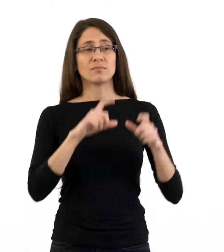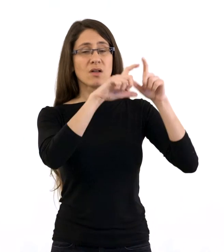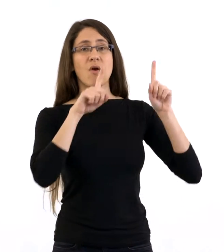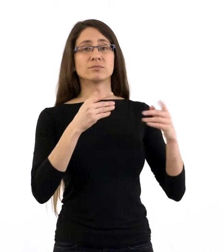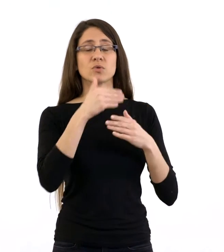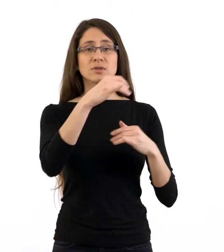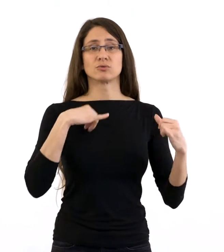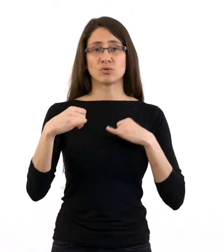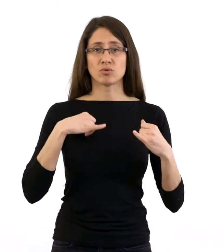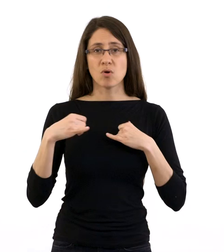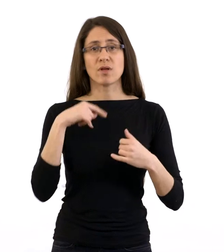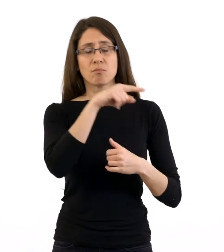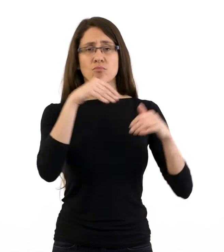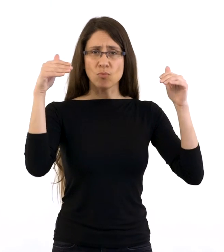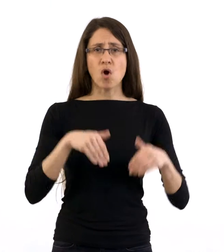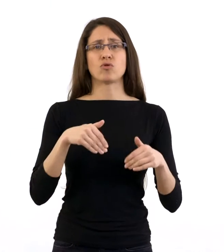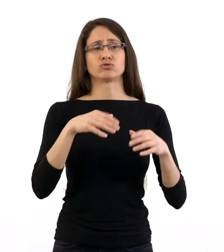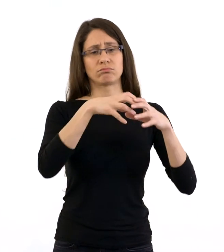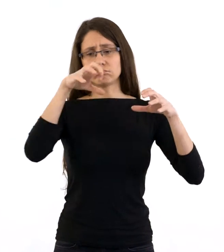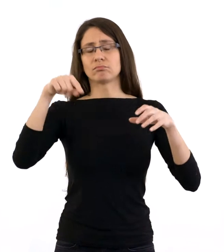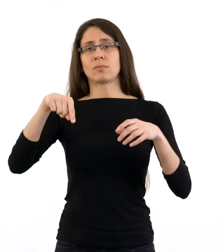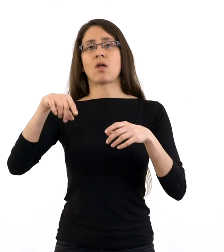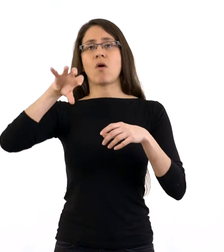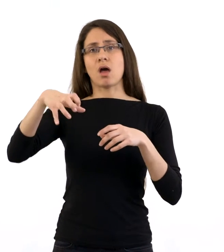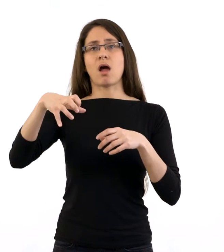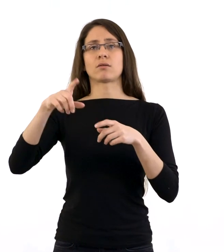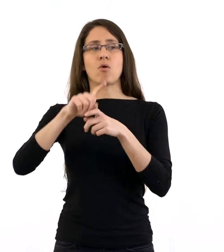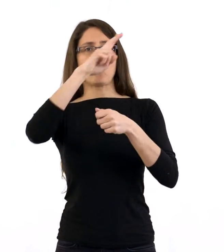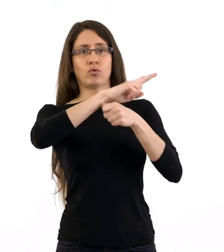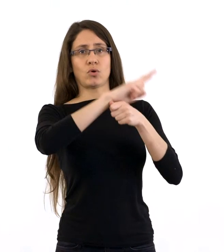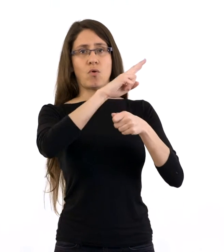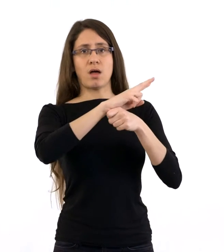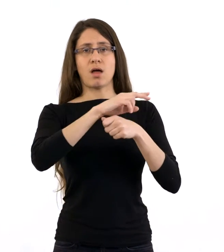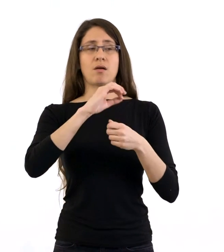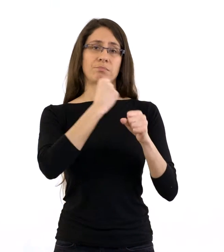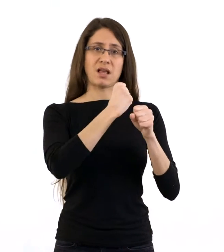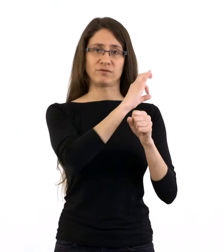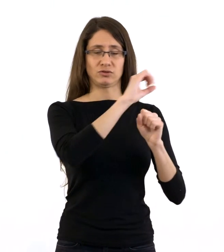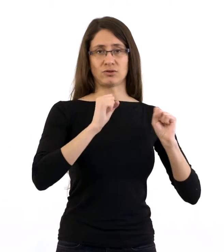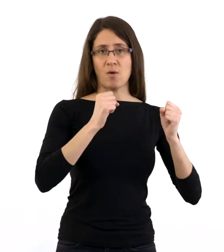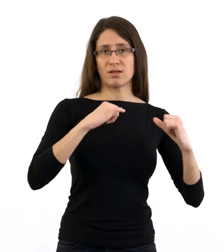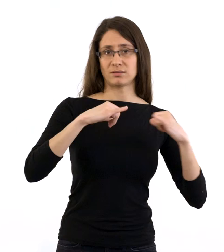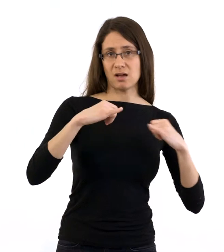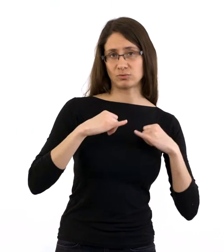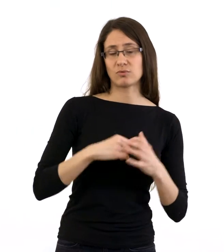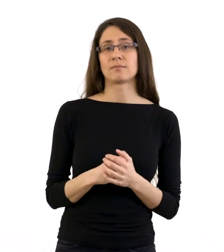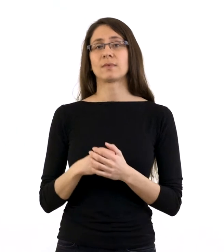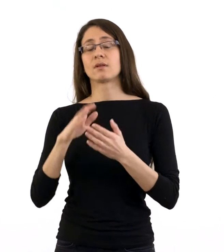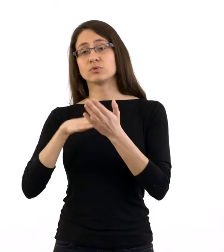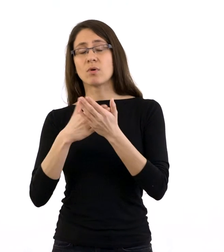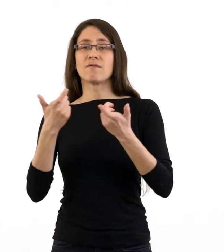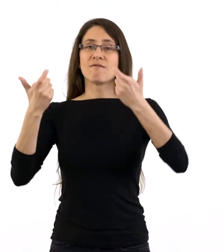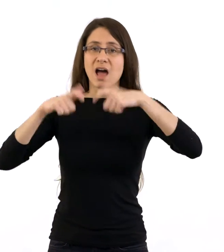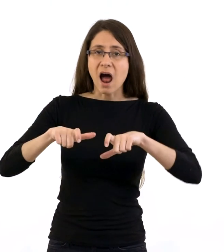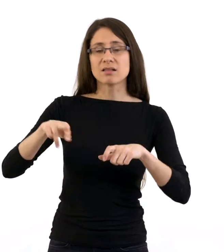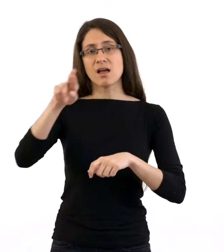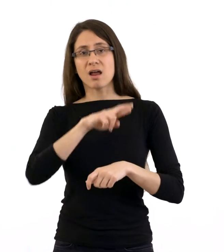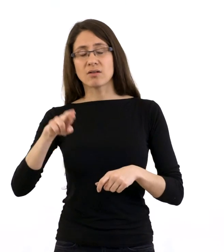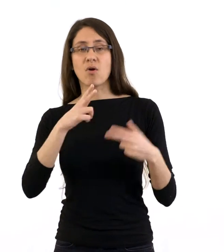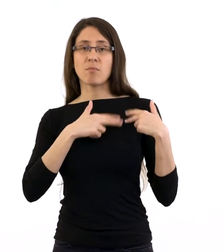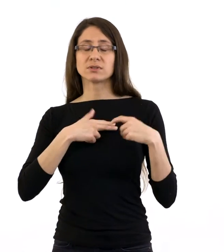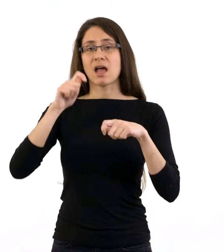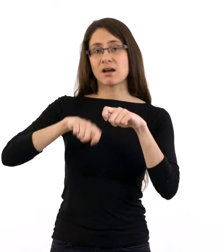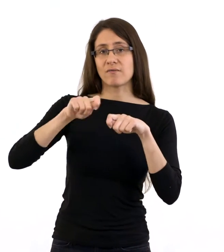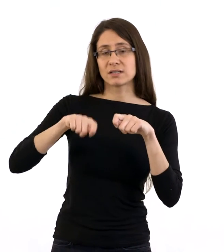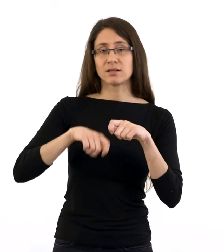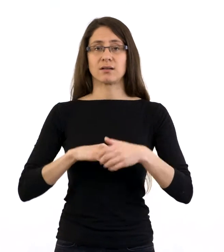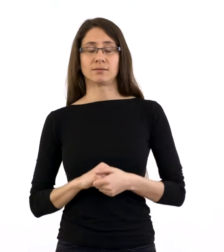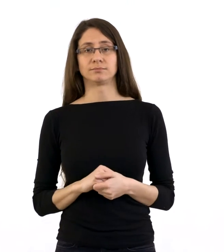W organizacji pozarządowej może istnieć organ, który kontroluje zarząd (walne zgromadzenie, rada, komisja rewizyjna).